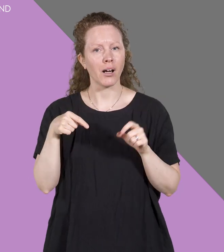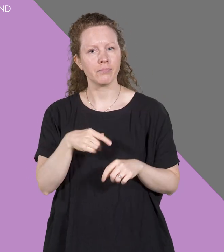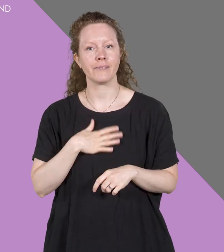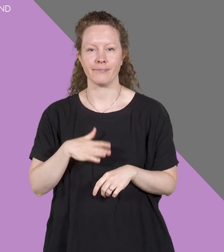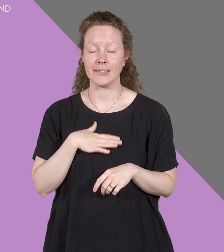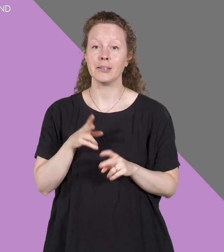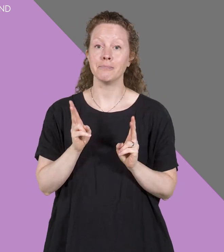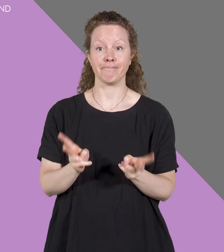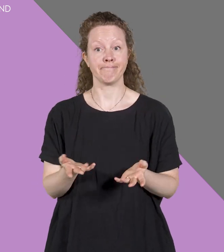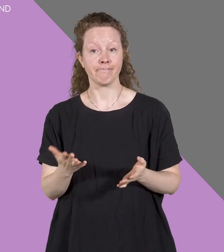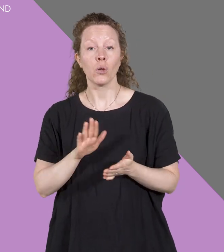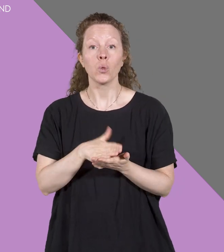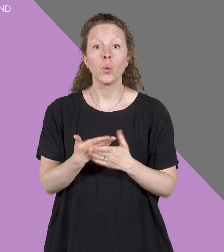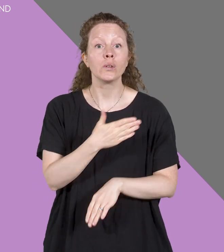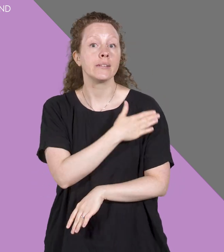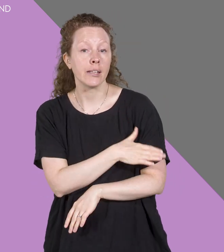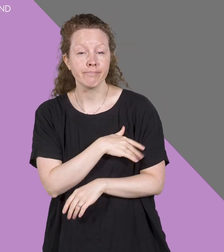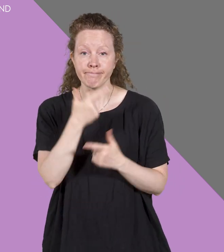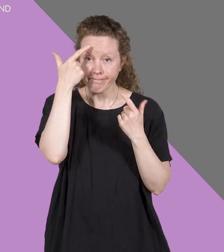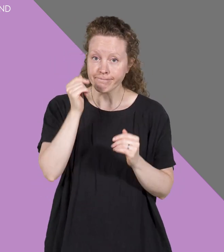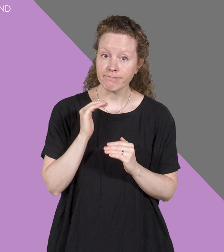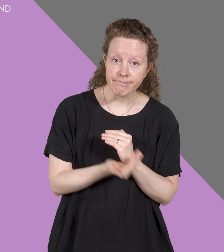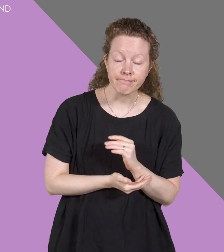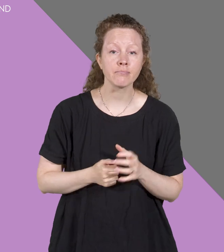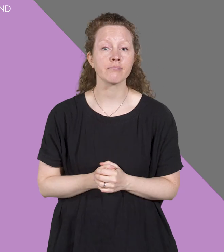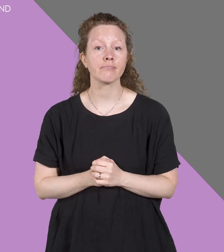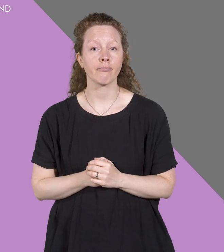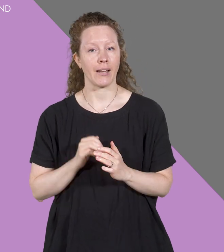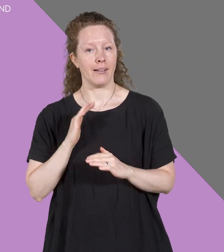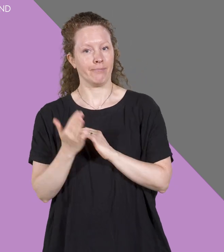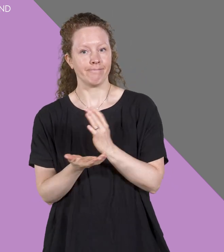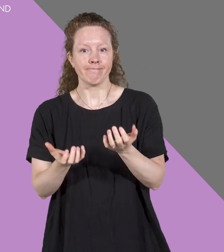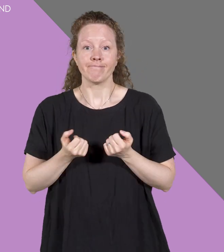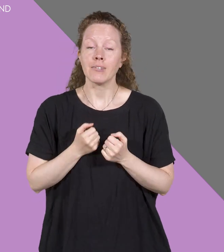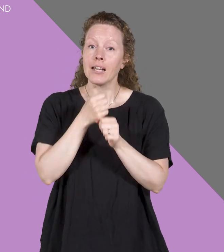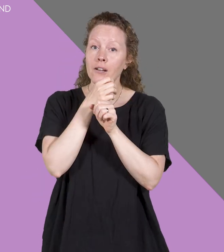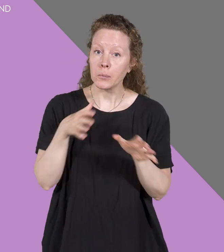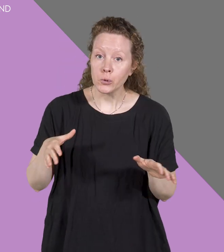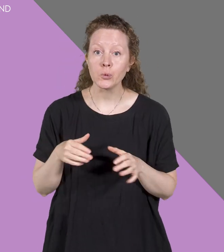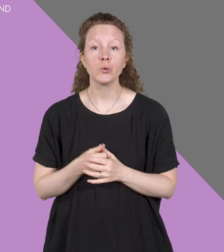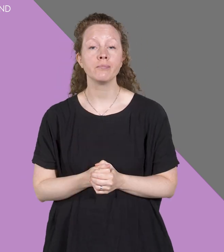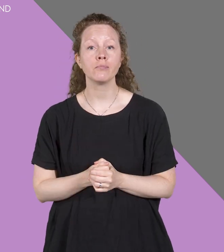utöver att tolktjänsten ska vara pålitlig, tillgången till information ska tryggas -